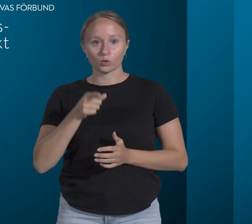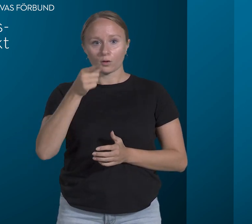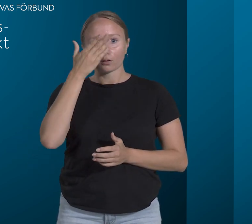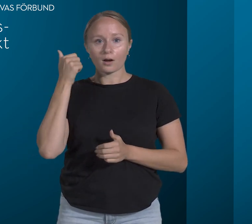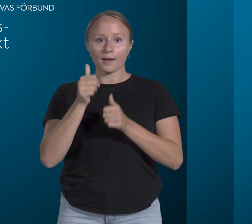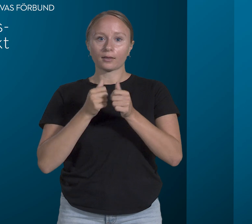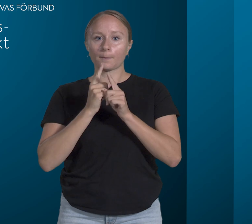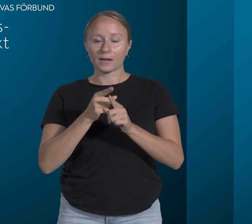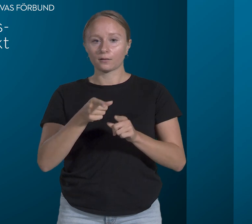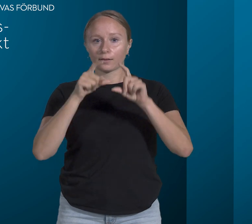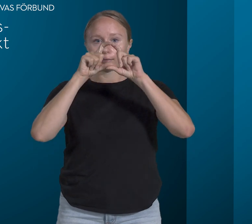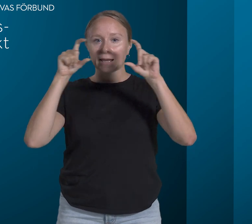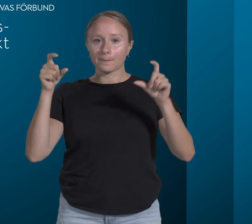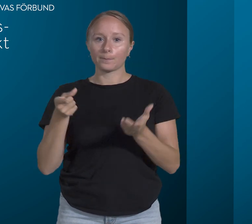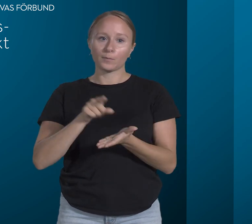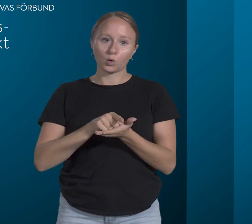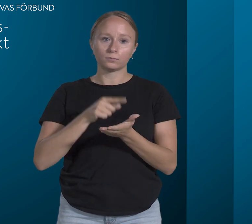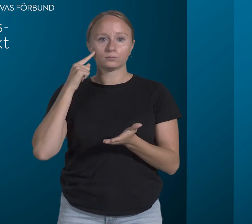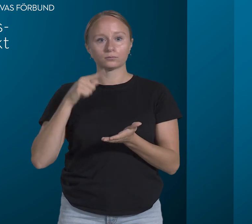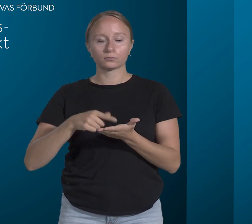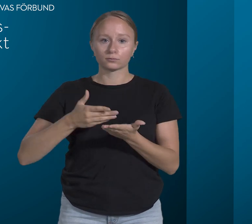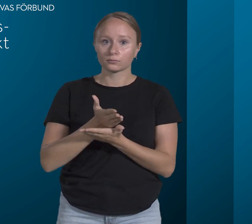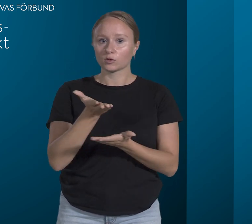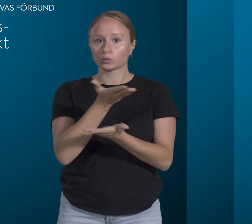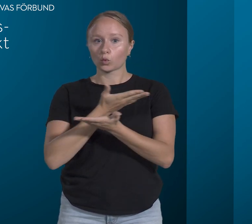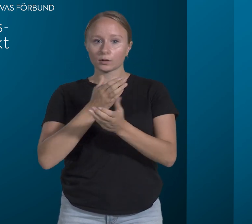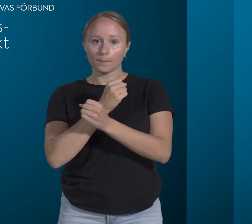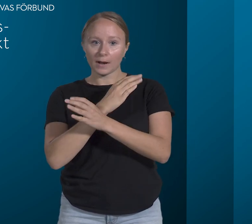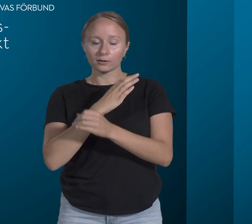Du kan delta i temamånaden till exempel genom att skapa berättelser -